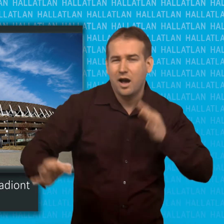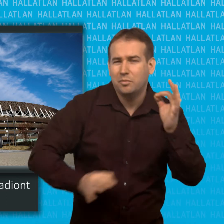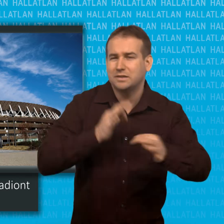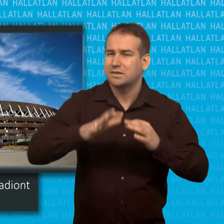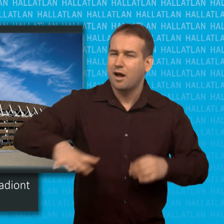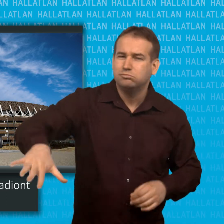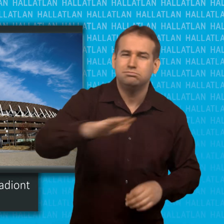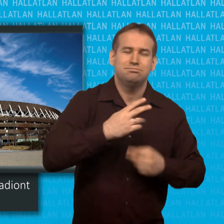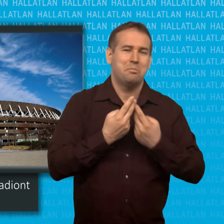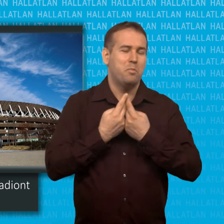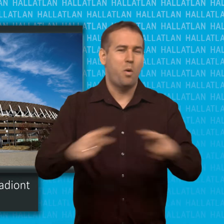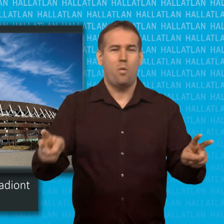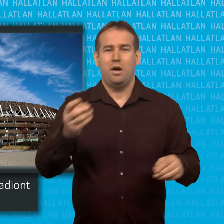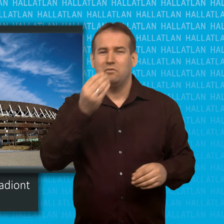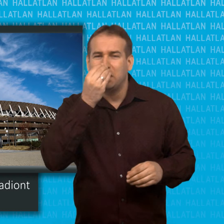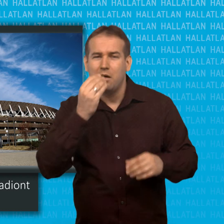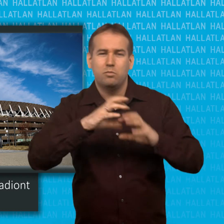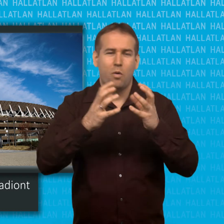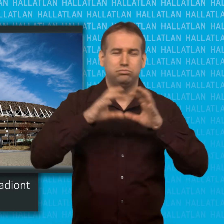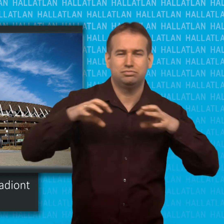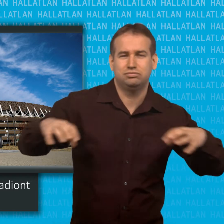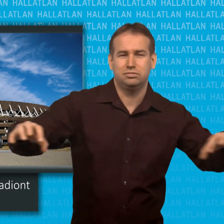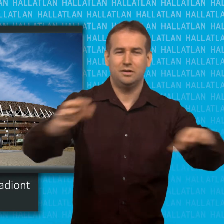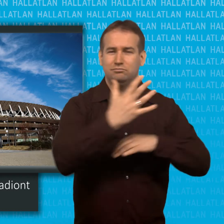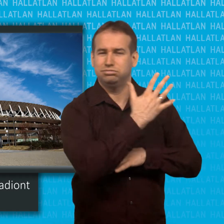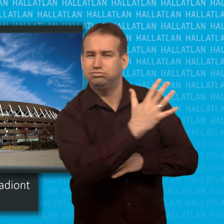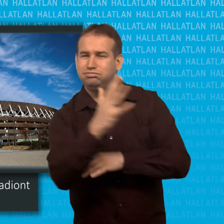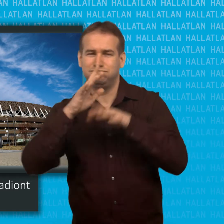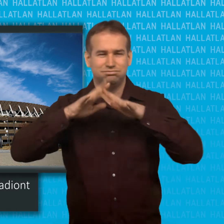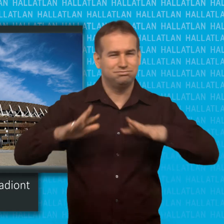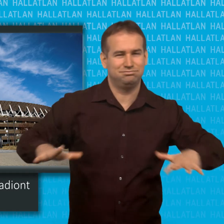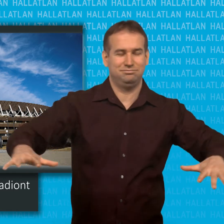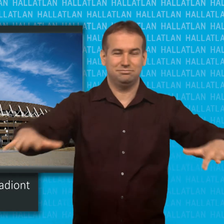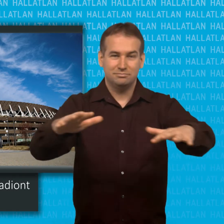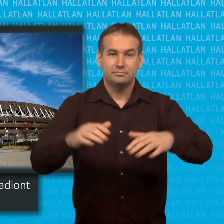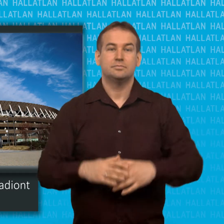mivel a létesítményben sok virág, bokor és fa található.